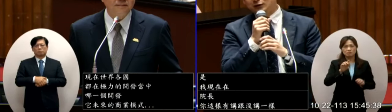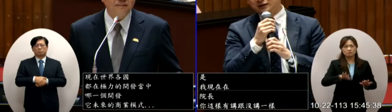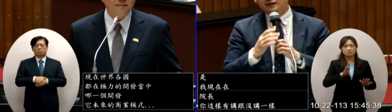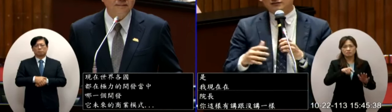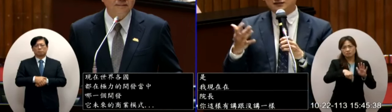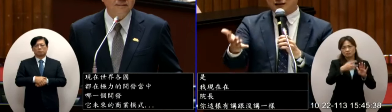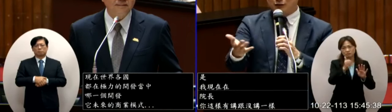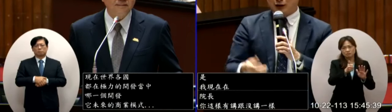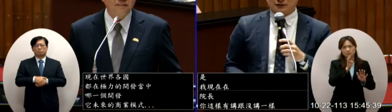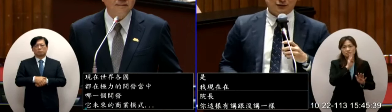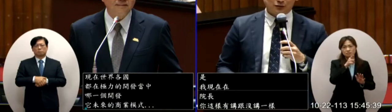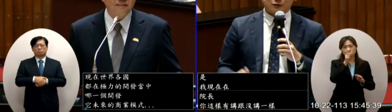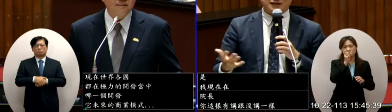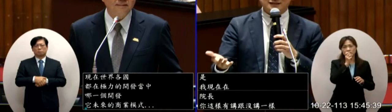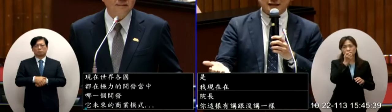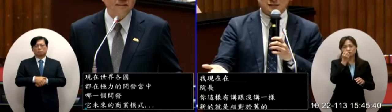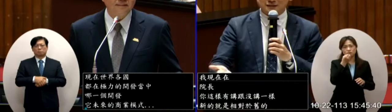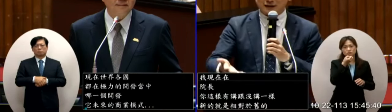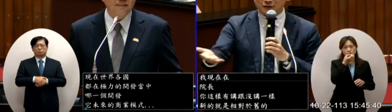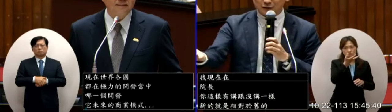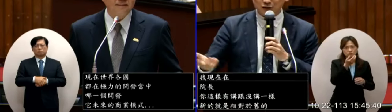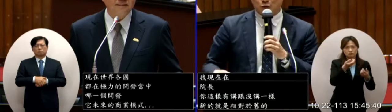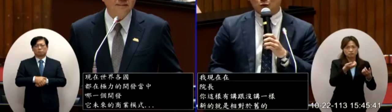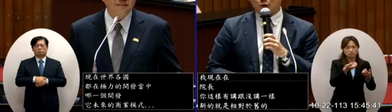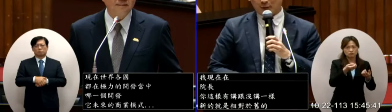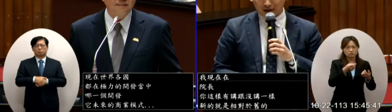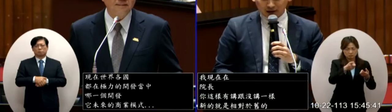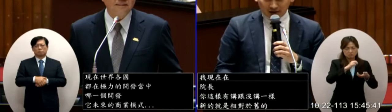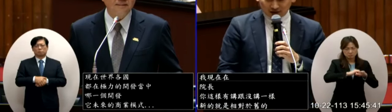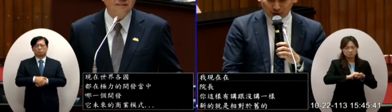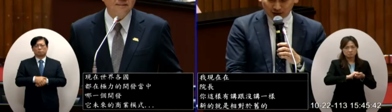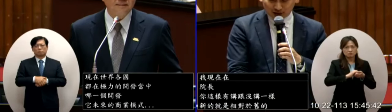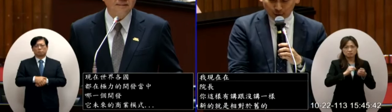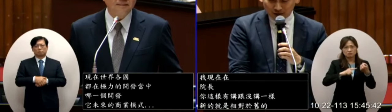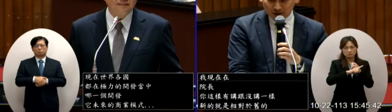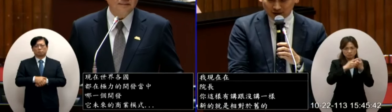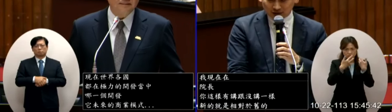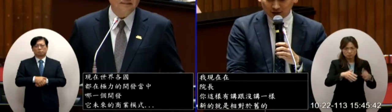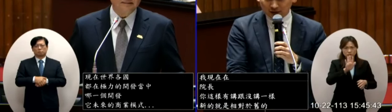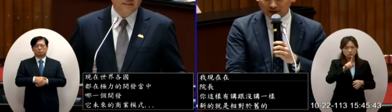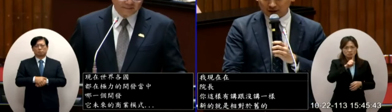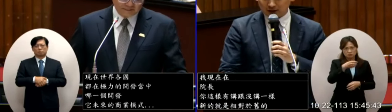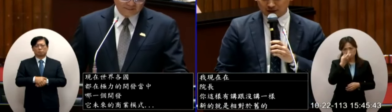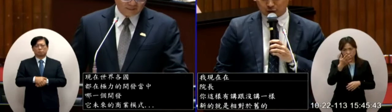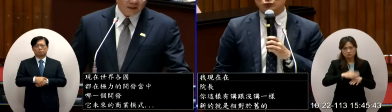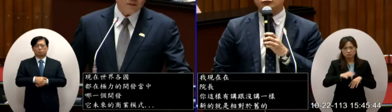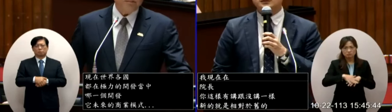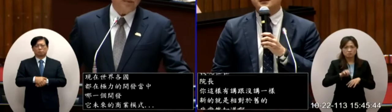所以你講的話一定就有前瞻性 你有研究過 請問一下什麼是新核能技術